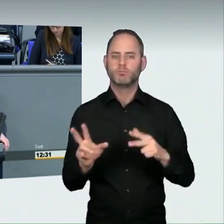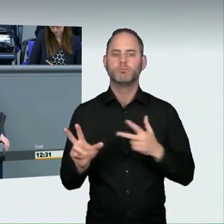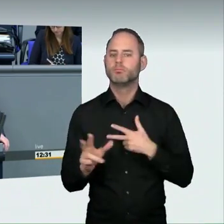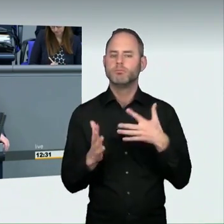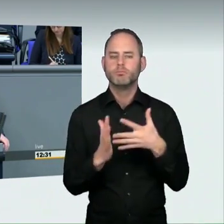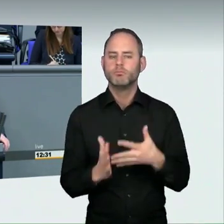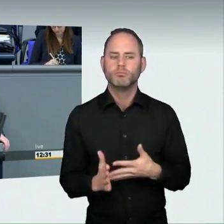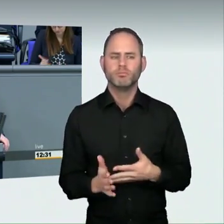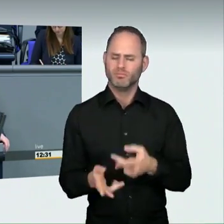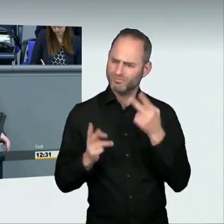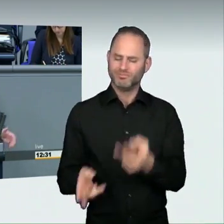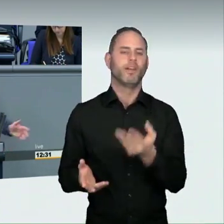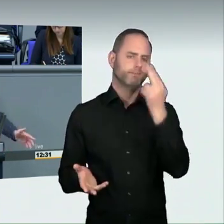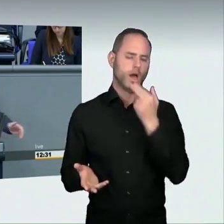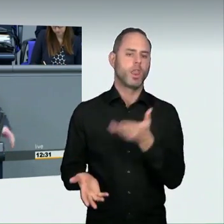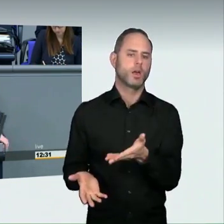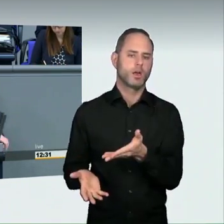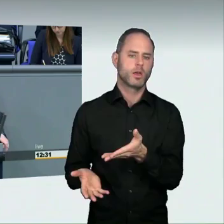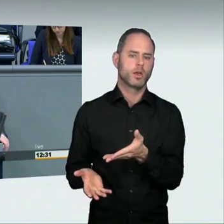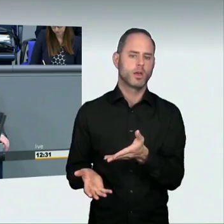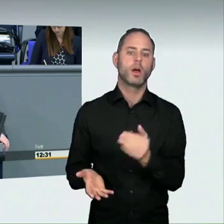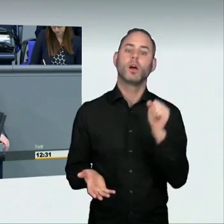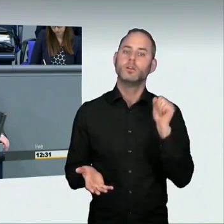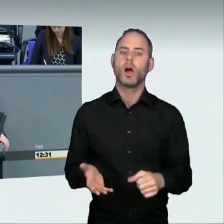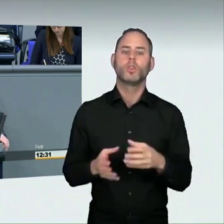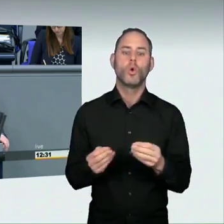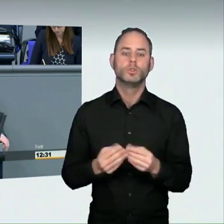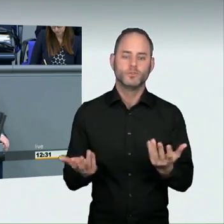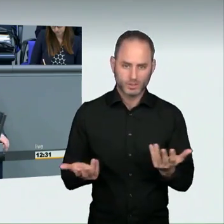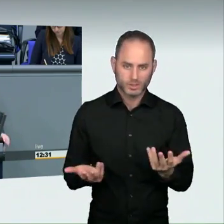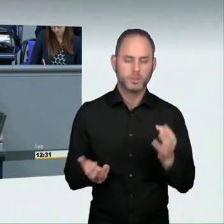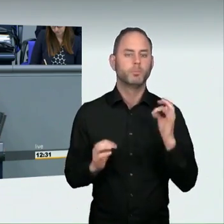in unserem Land würde ausgetrocknet. Ein Parlament wie der Bundestag muss doch in der Lage sein, so etwas zu beschließen.